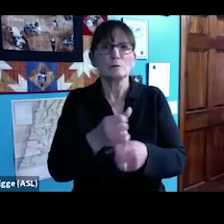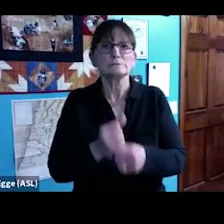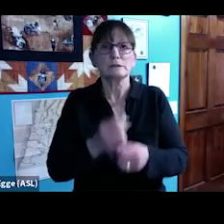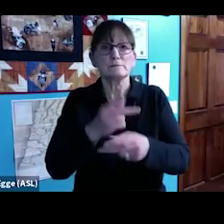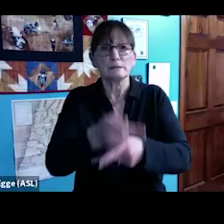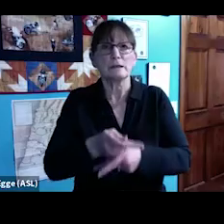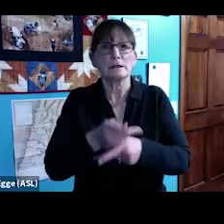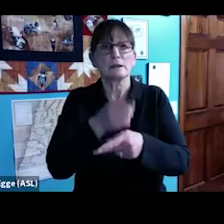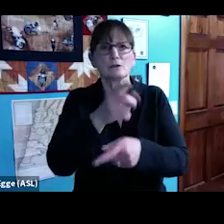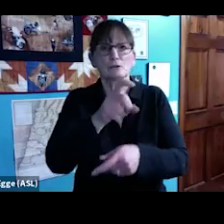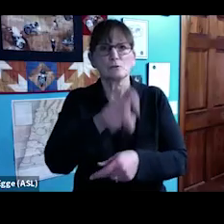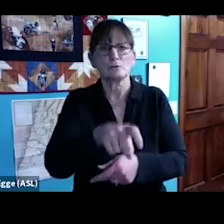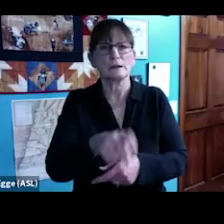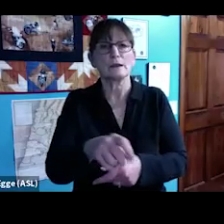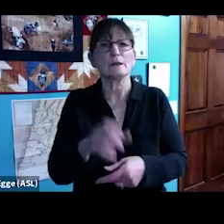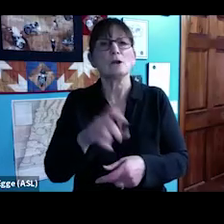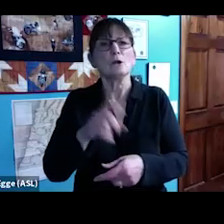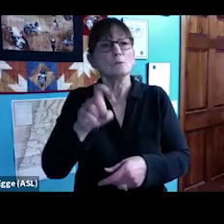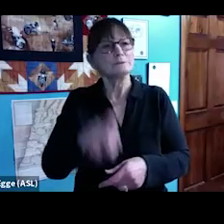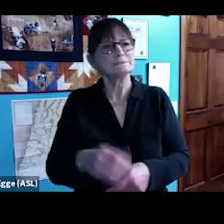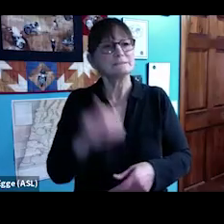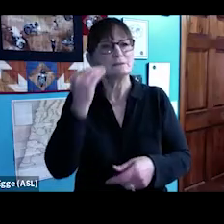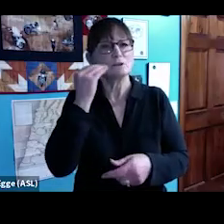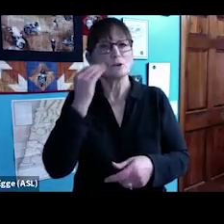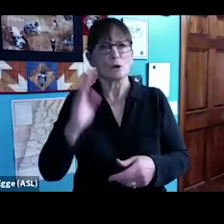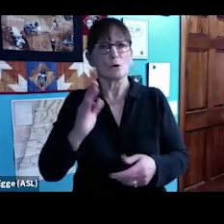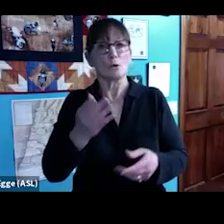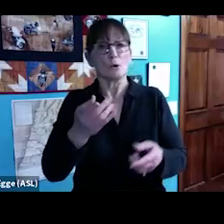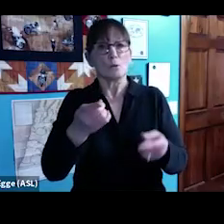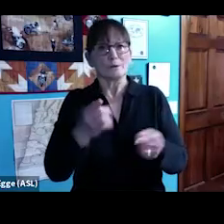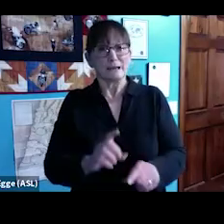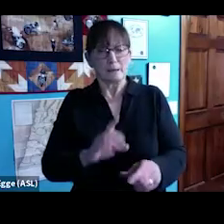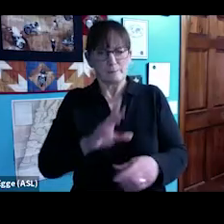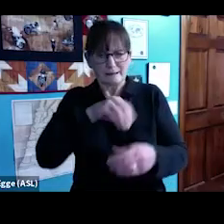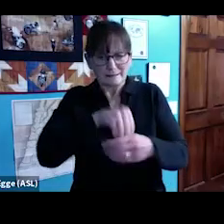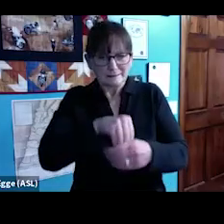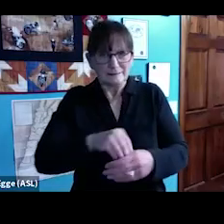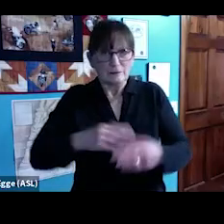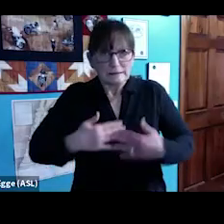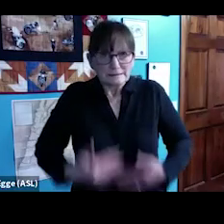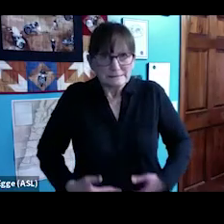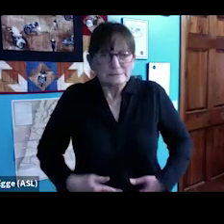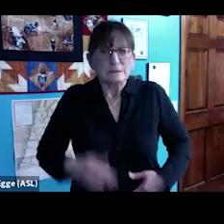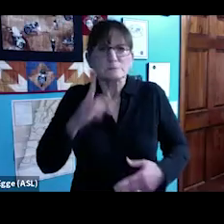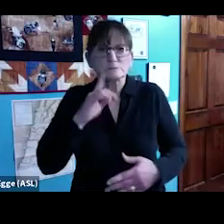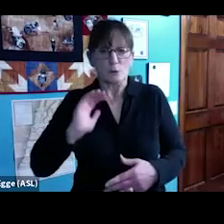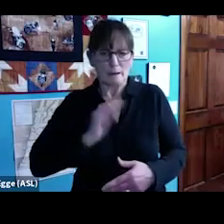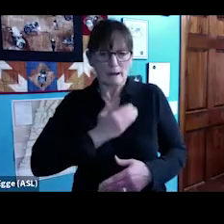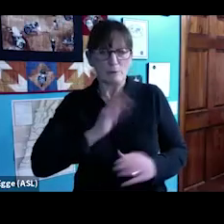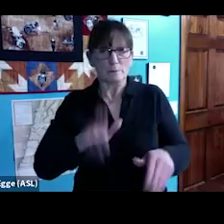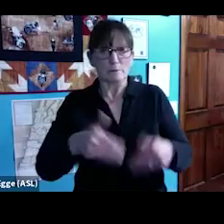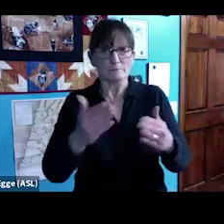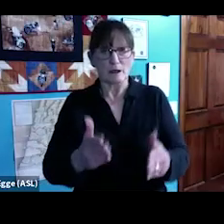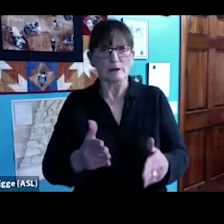que pueden usar para mantenerse actualizados sobre los cambios en la Seguridad Social. Aquí es donde generalmente obtenemos algunos